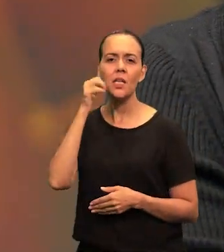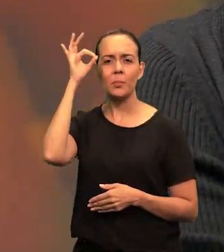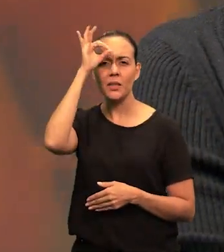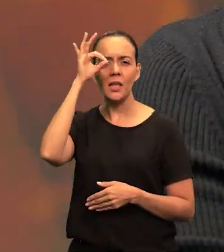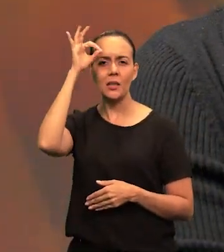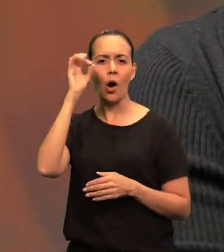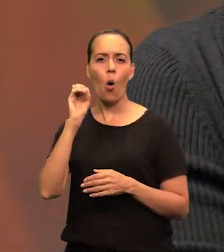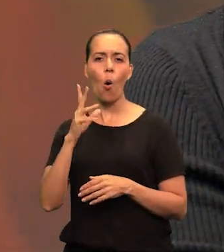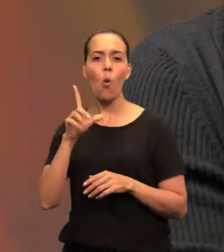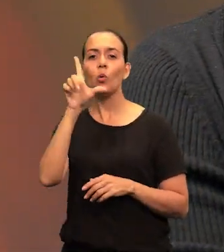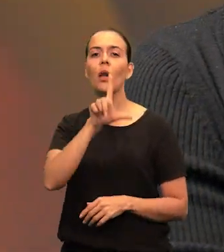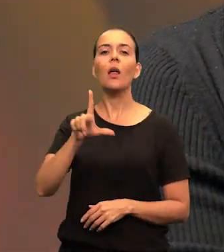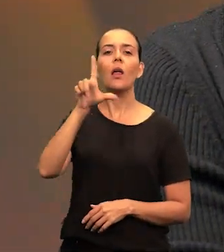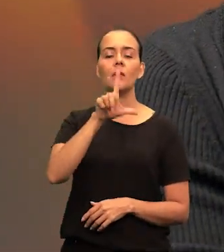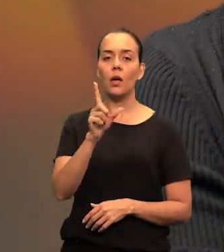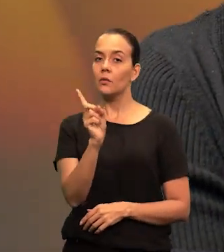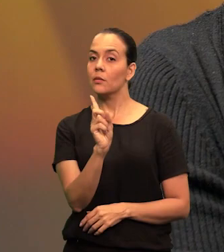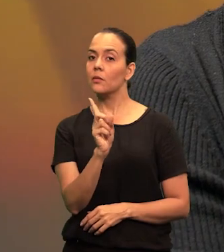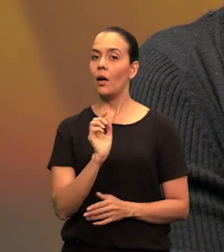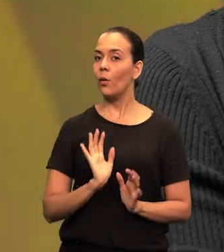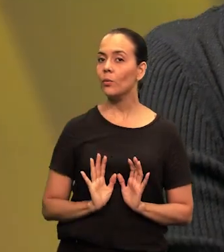ou da psicanálise ou da literatura. Não.